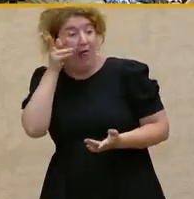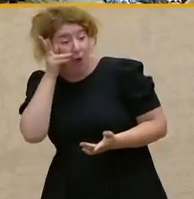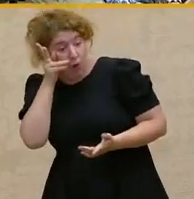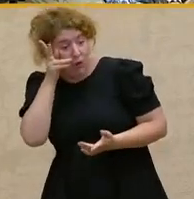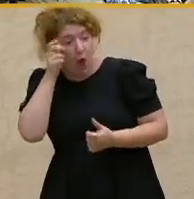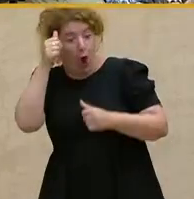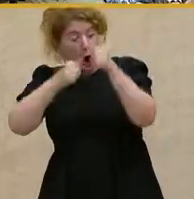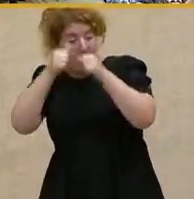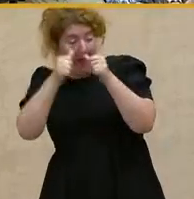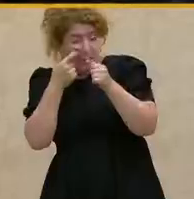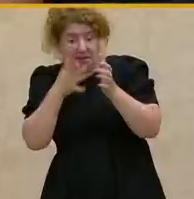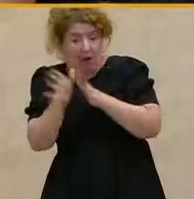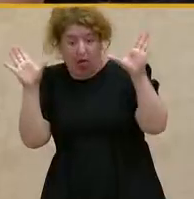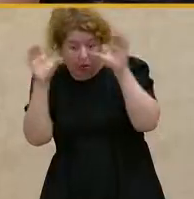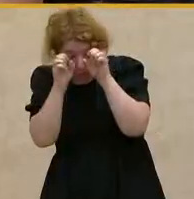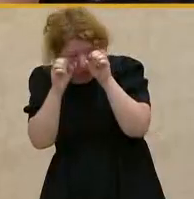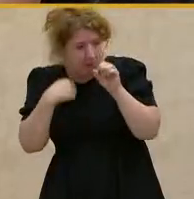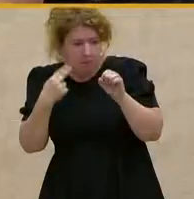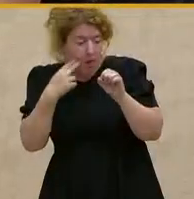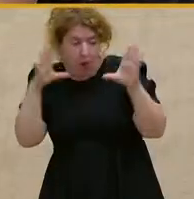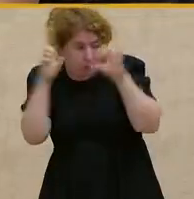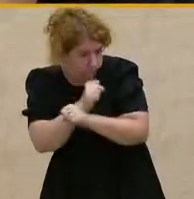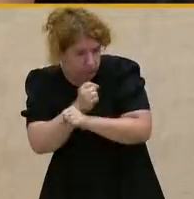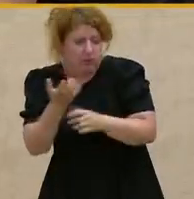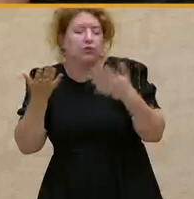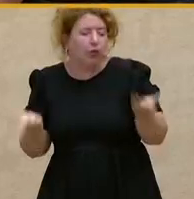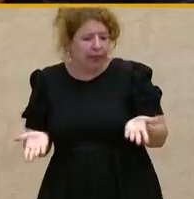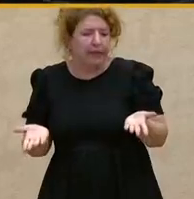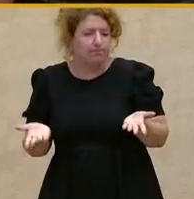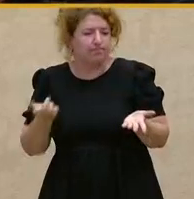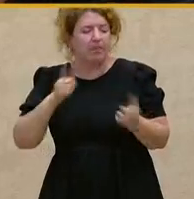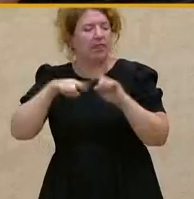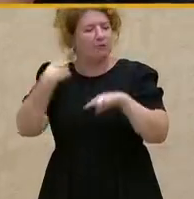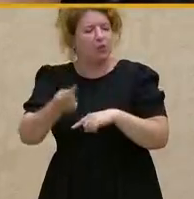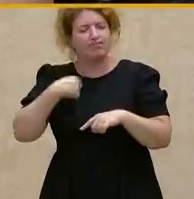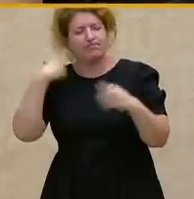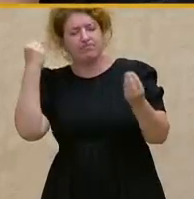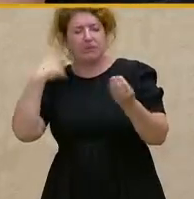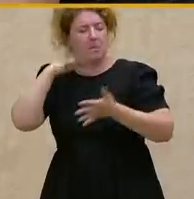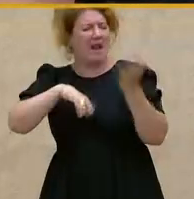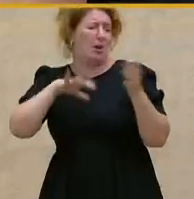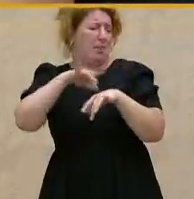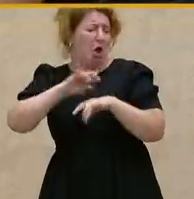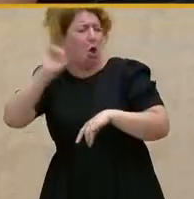el poco resto que tengo, daba mucho miedo, pero luego fui a Barcelona, a otro doctor, a Barraquer,